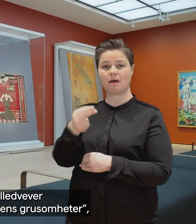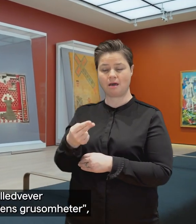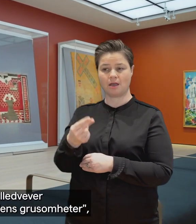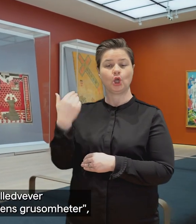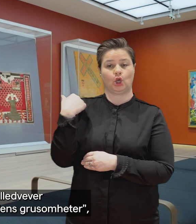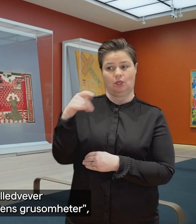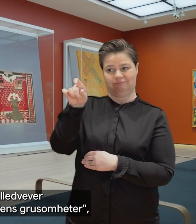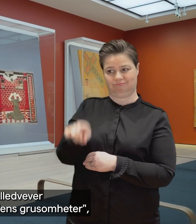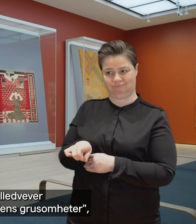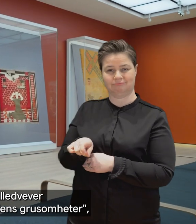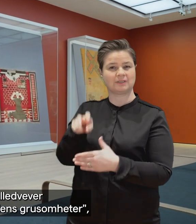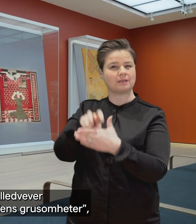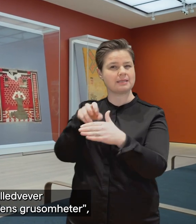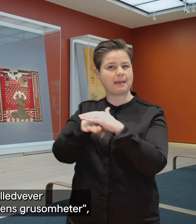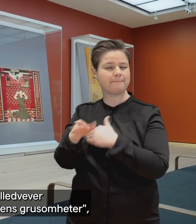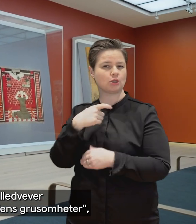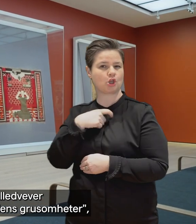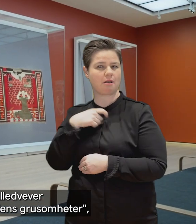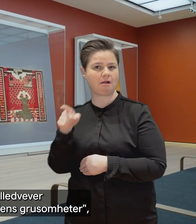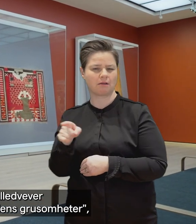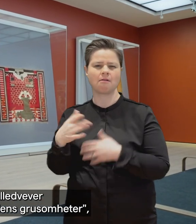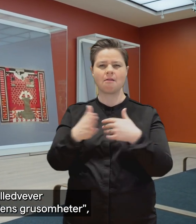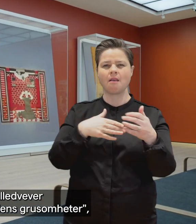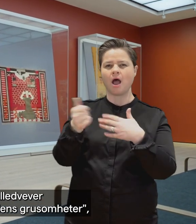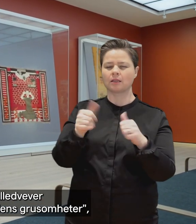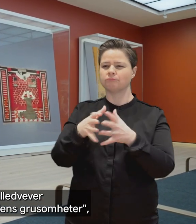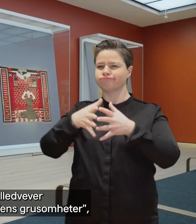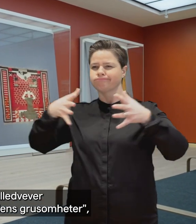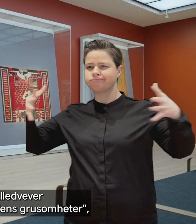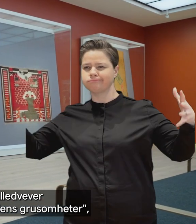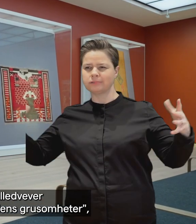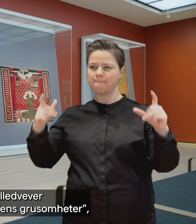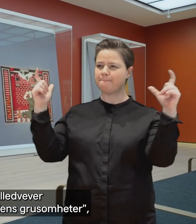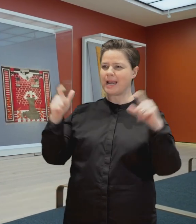"og laget svære billedvever som svar på mellomkrigstidens grusomheter",